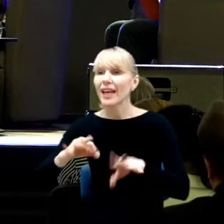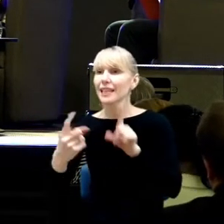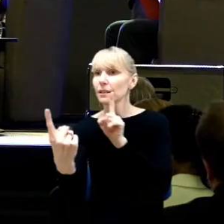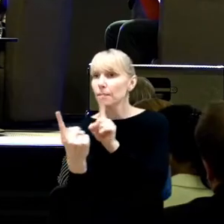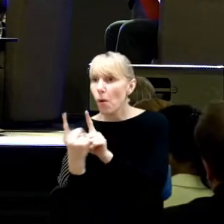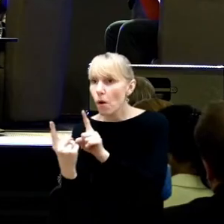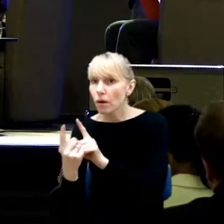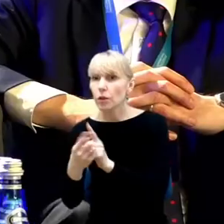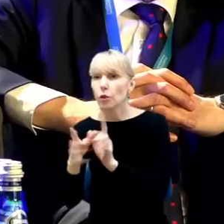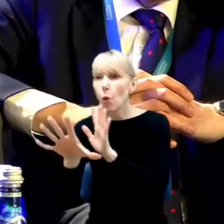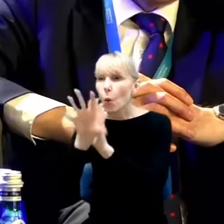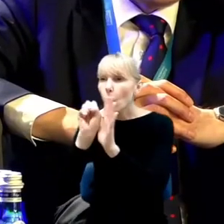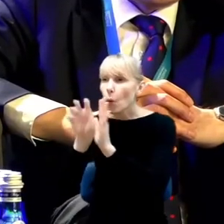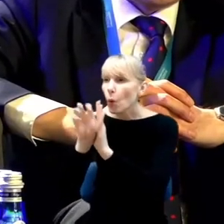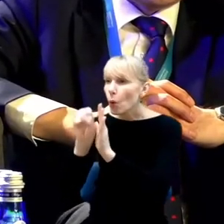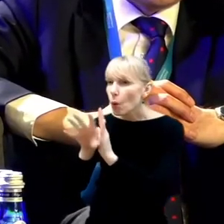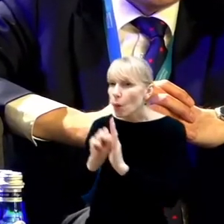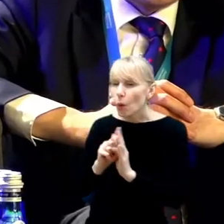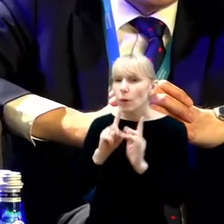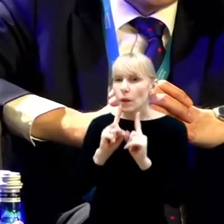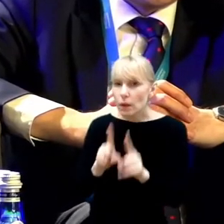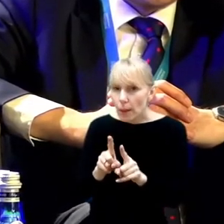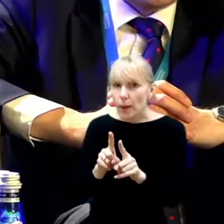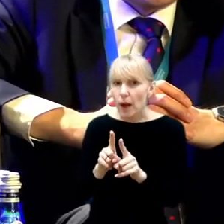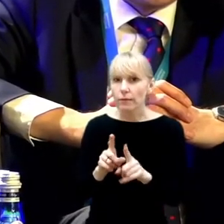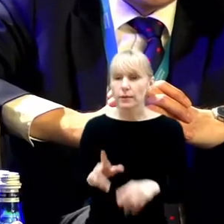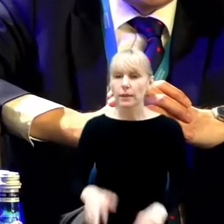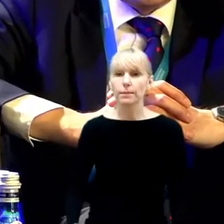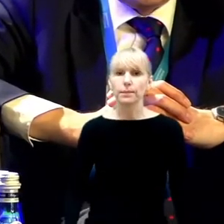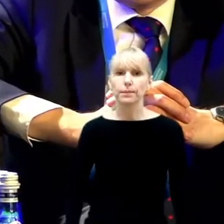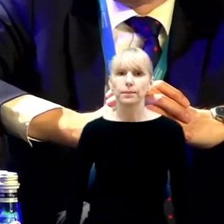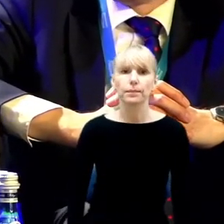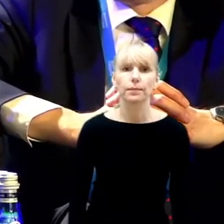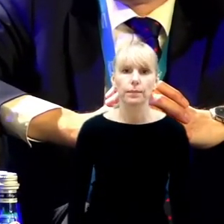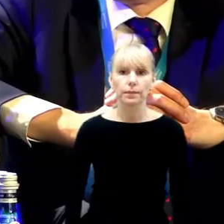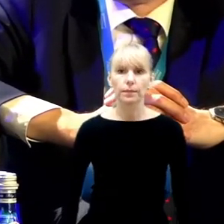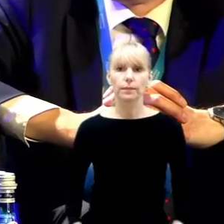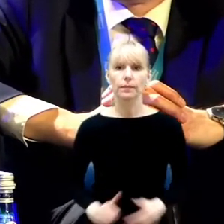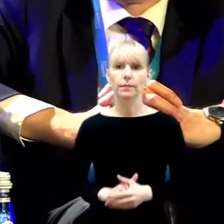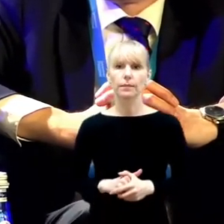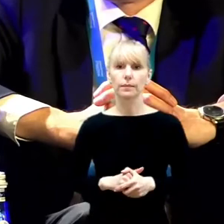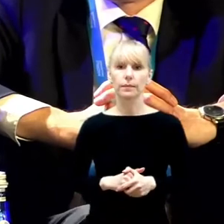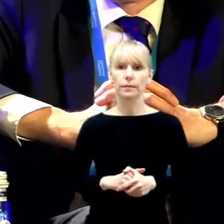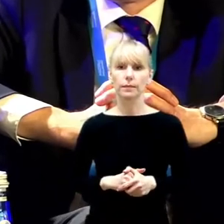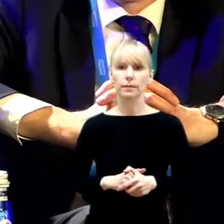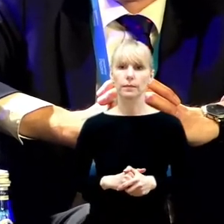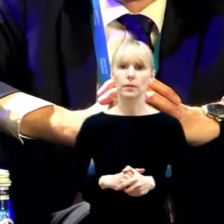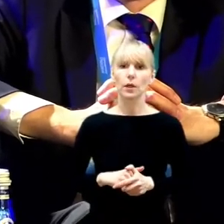i oczywiście tymi Państwa pomysłami dzielimy się z ministerstwem